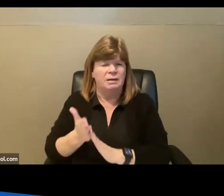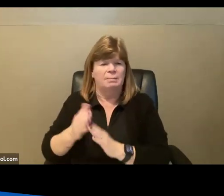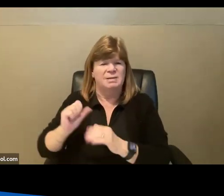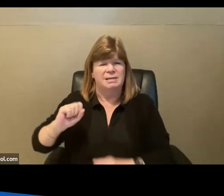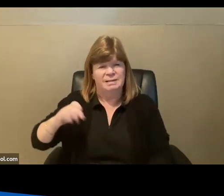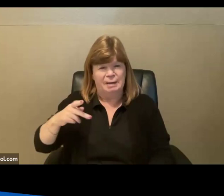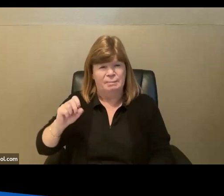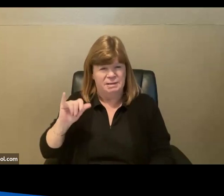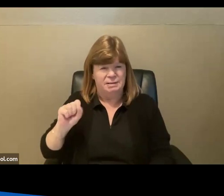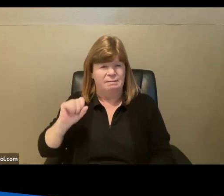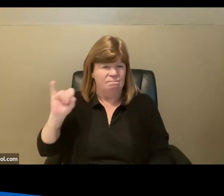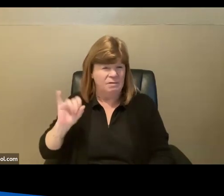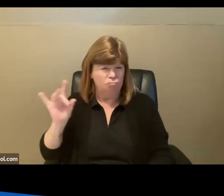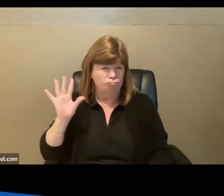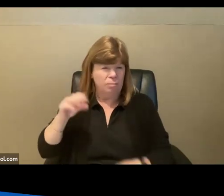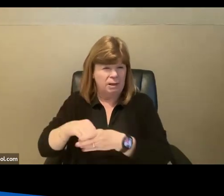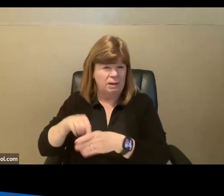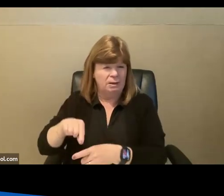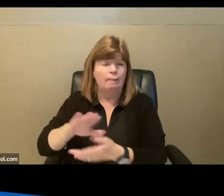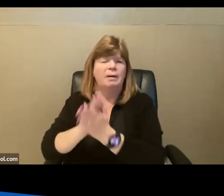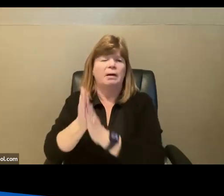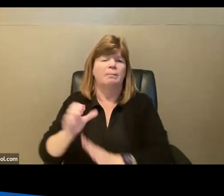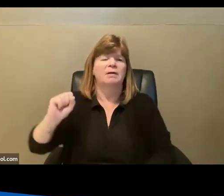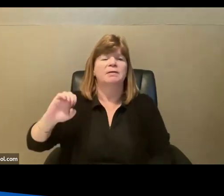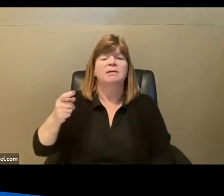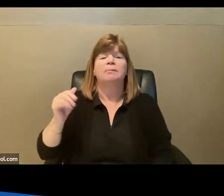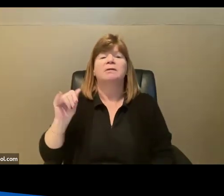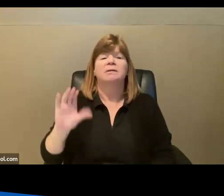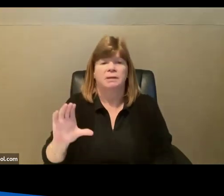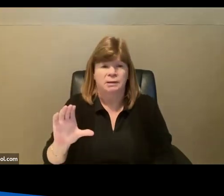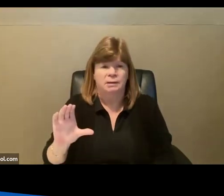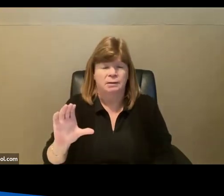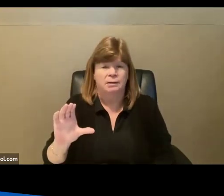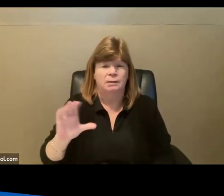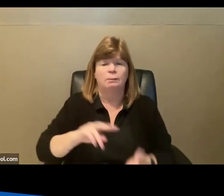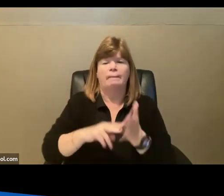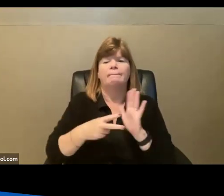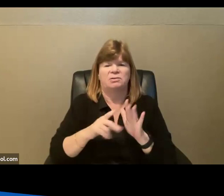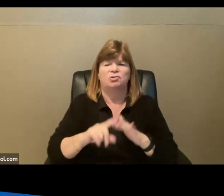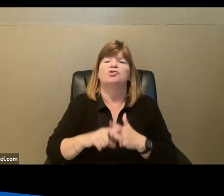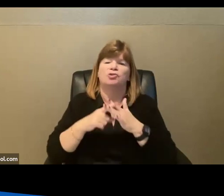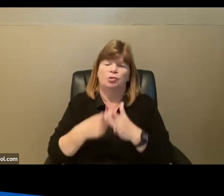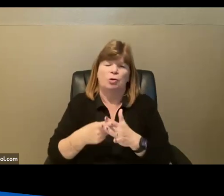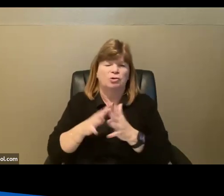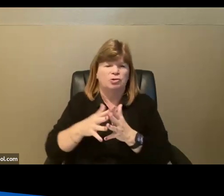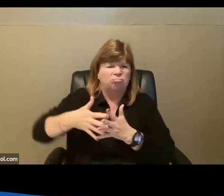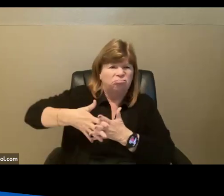herida, puede volverse séptica, lo que significa que está empezando a ir a otros órganos de tu cuerpo.